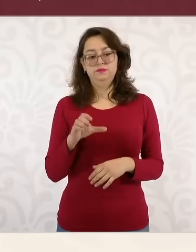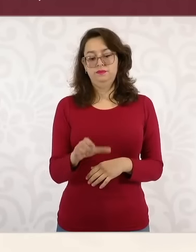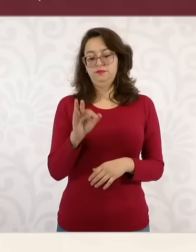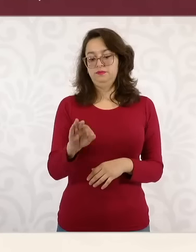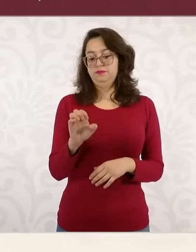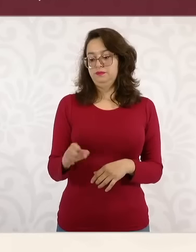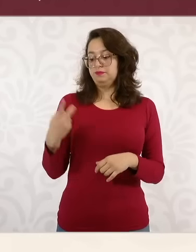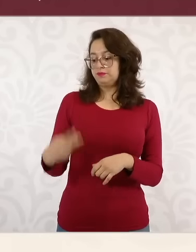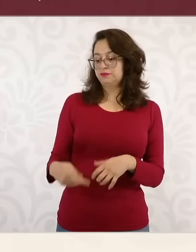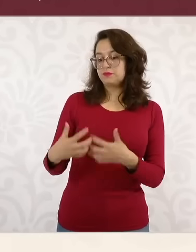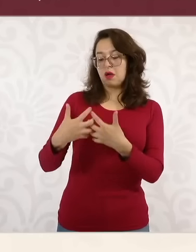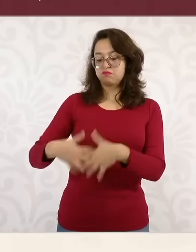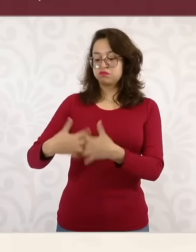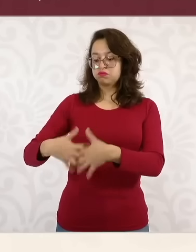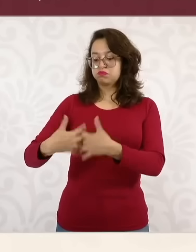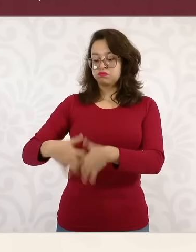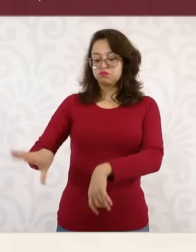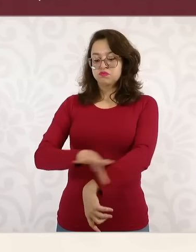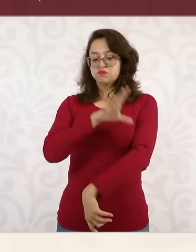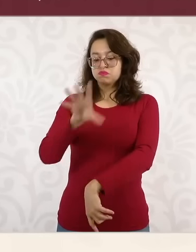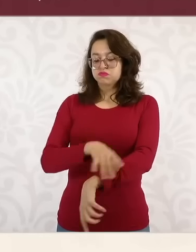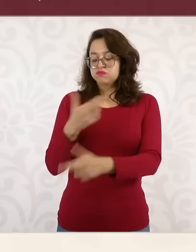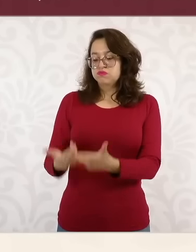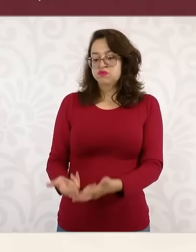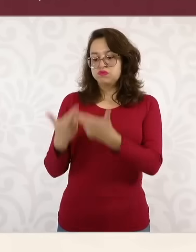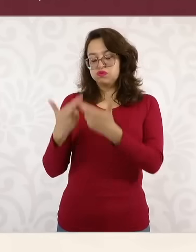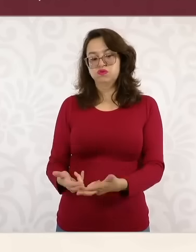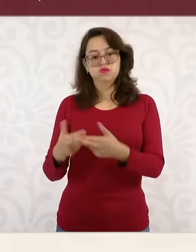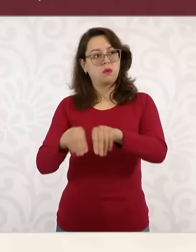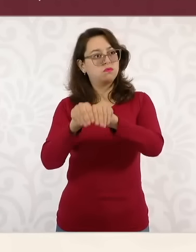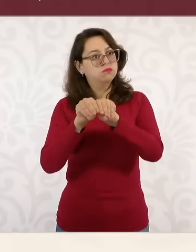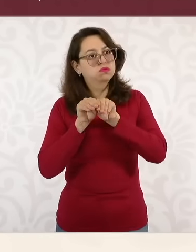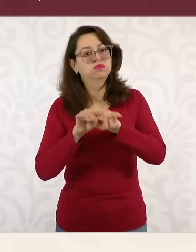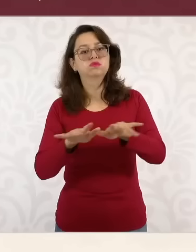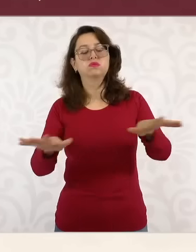nos permite reducir riesgos operativos y dar una mayor estabilidad al sistema eléctrico nacional.